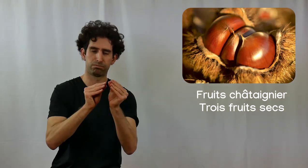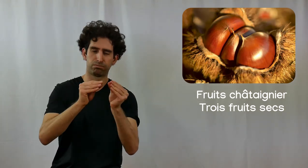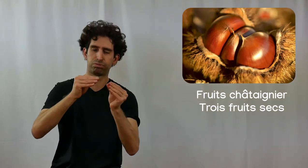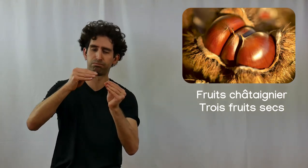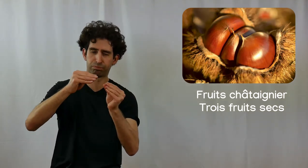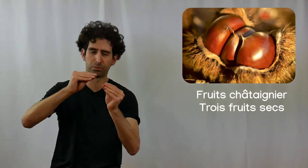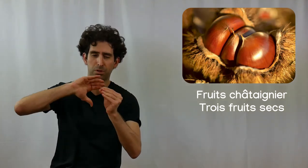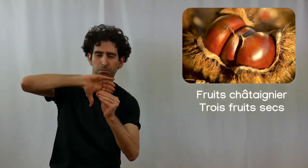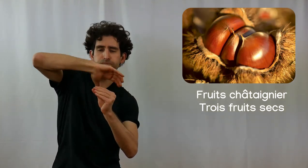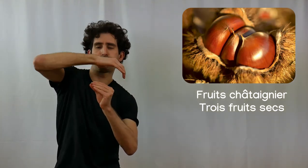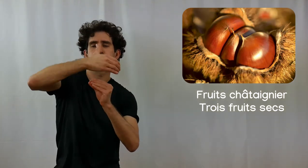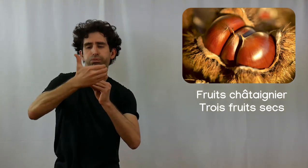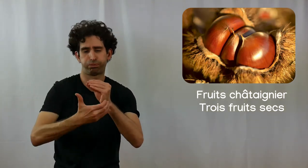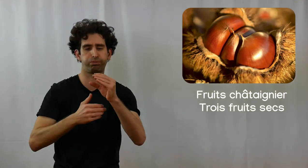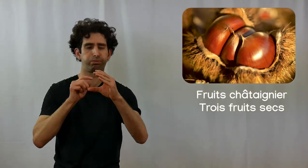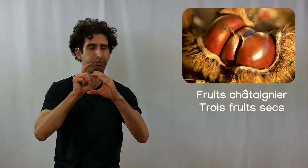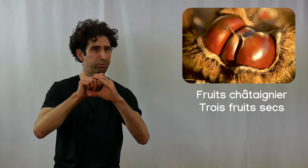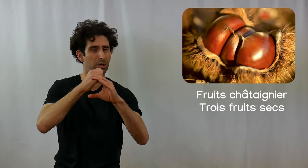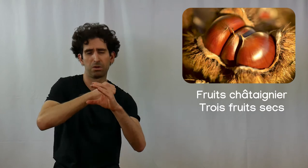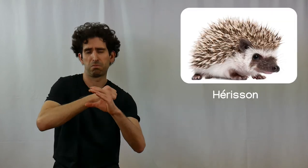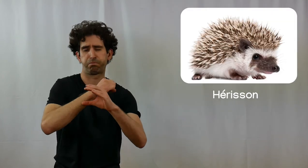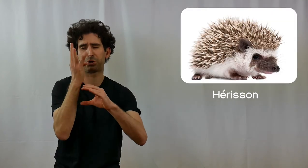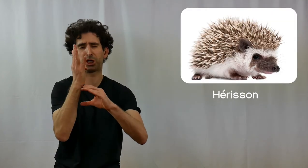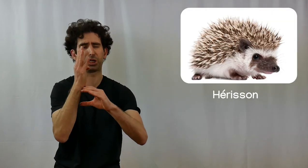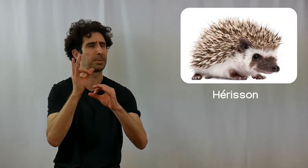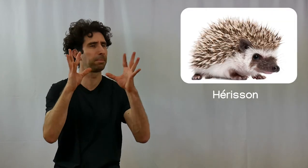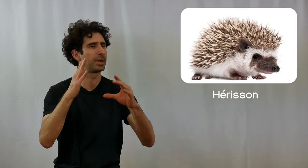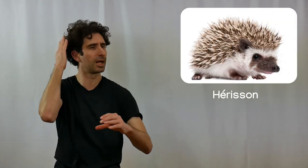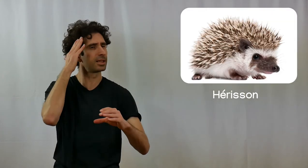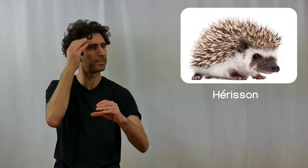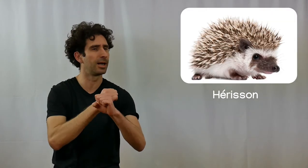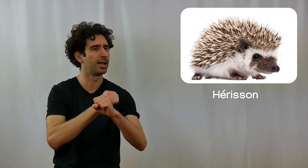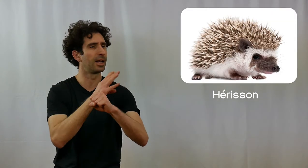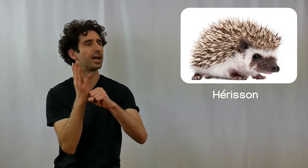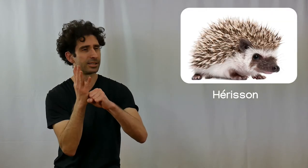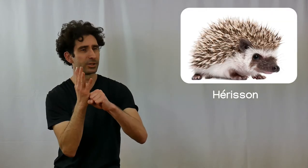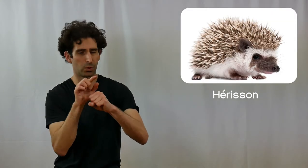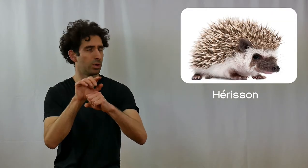Leur bogue est hérissé de piquants, comme un hérisson,